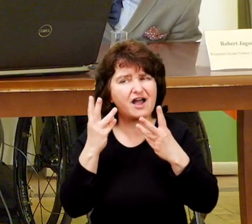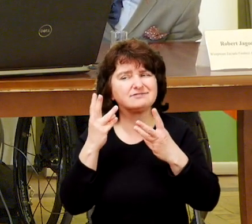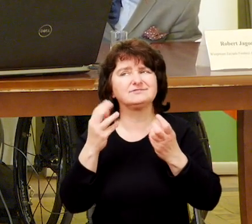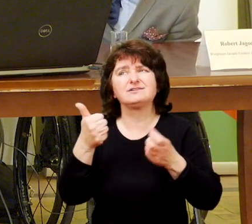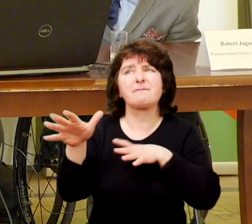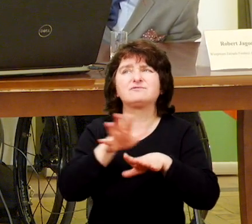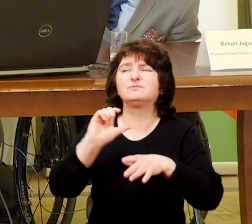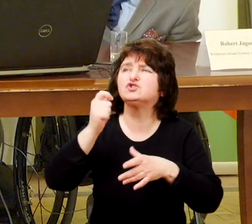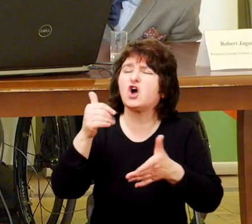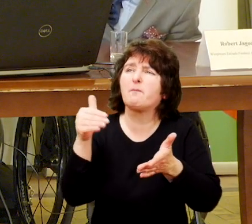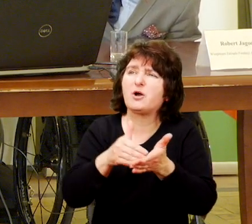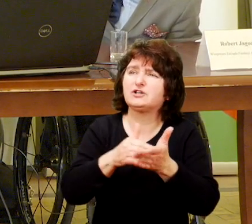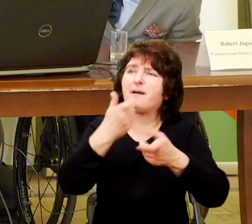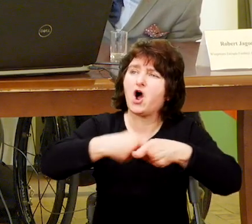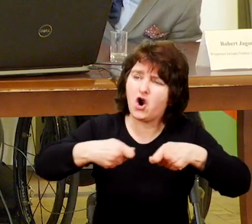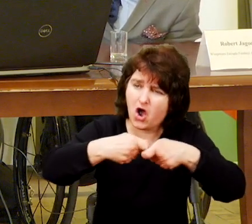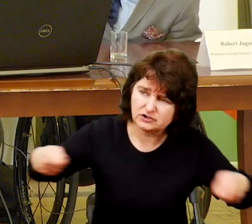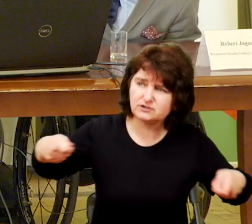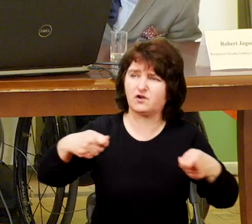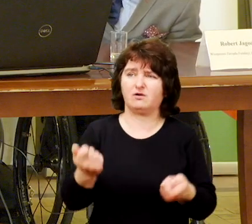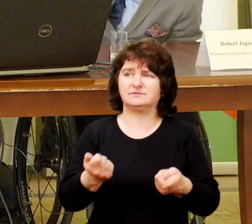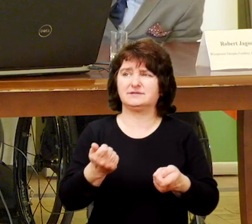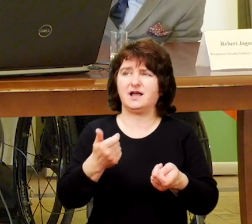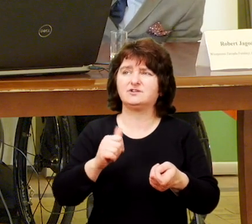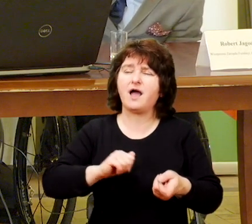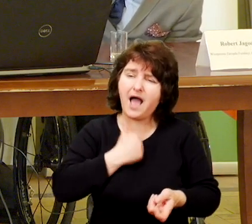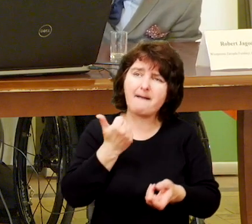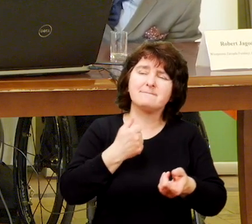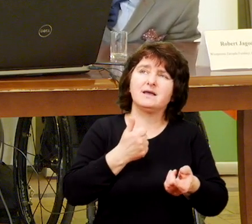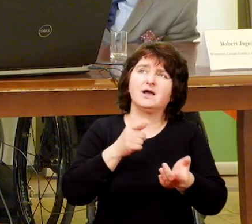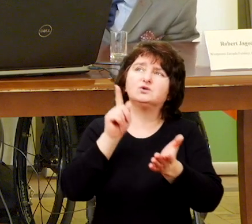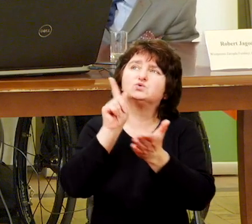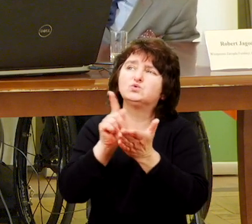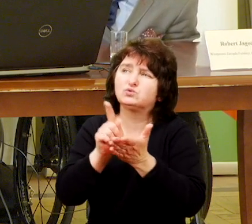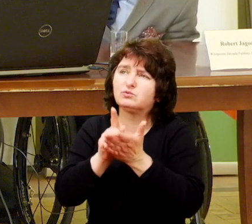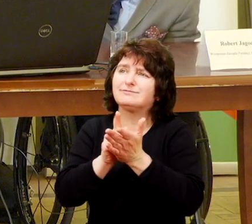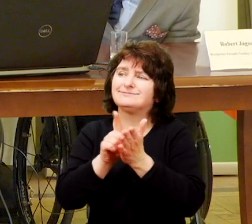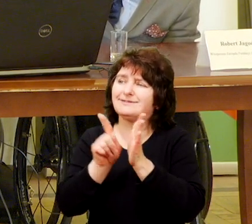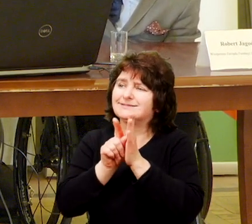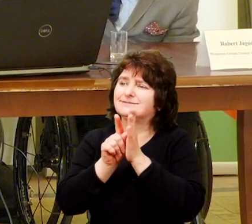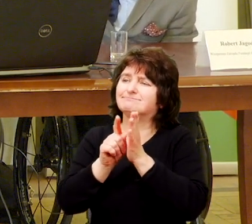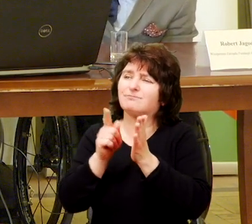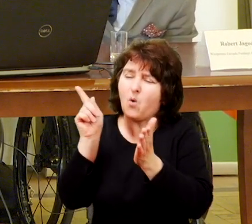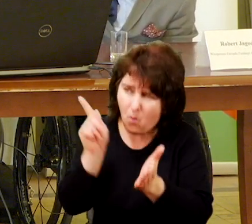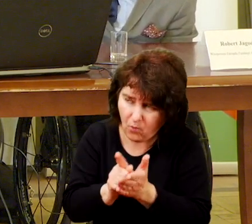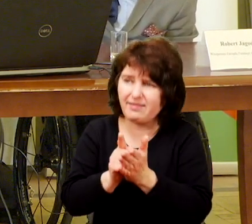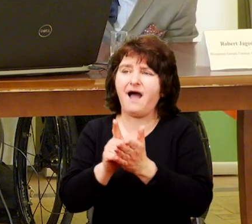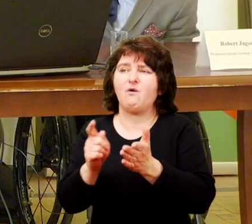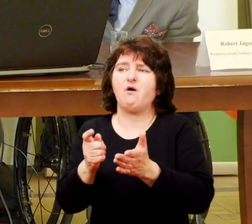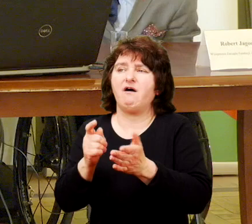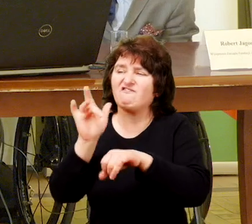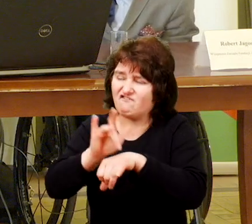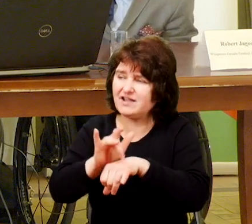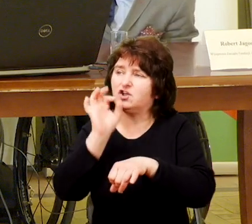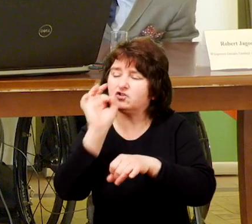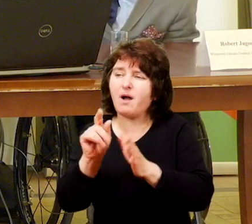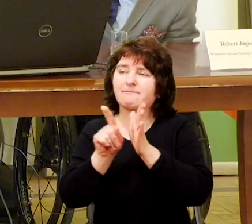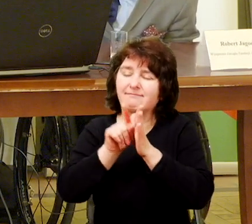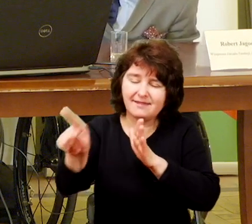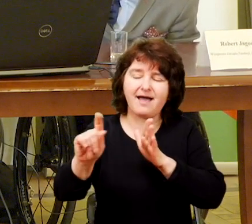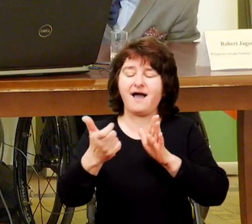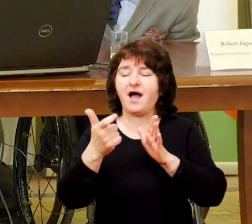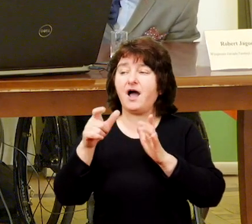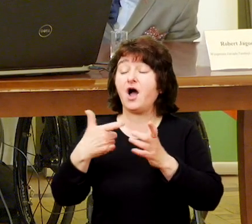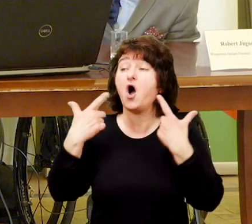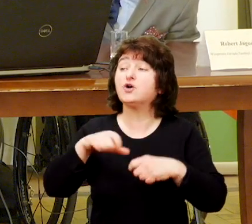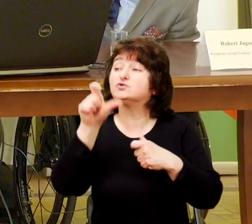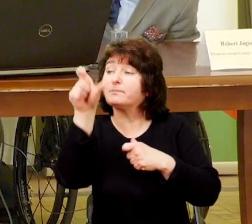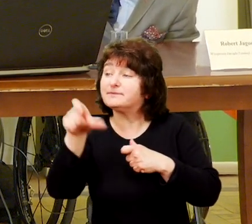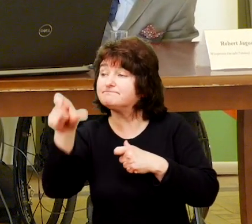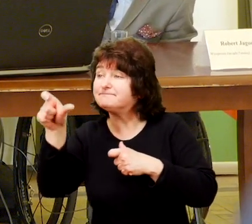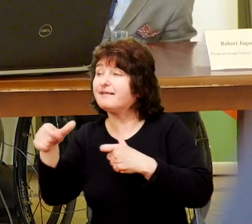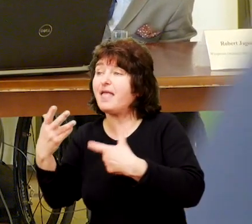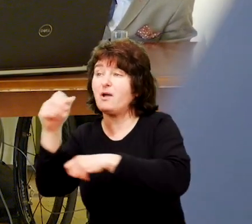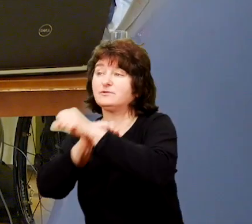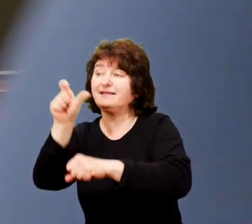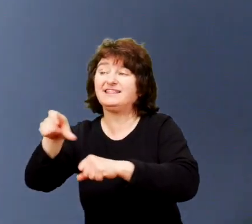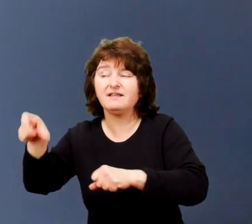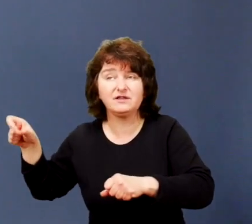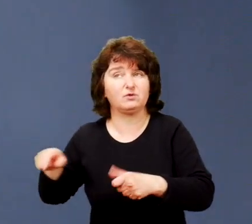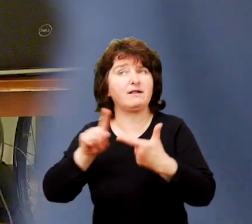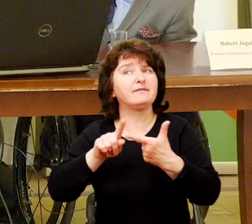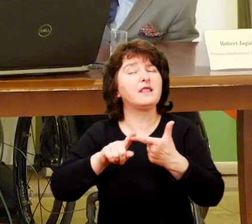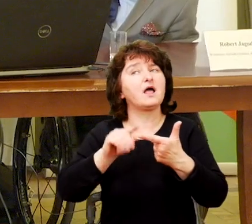Co trzeba rozwiązać, żeby osiągnąć sukces, ale w wymiarze indywidualnym każdego człowieka, uczestnika naszego programu? Jakie są zagrożenia?